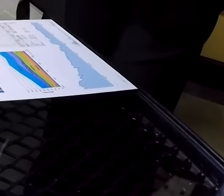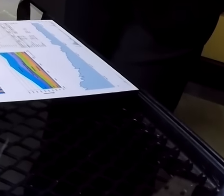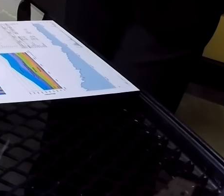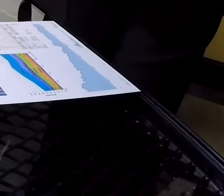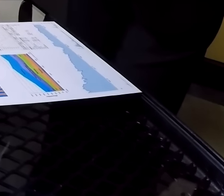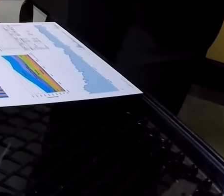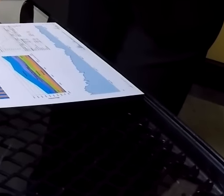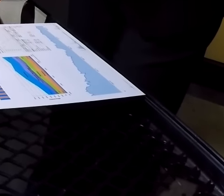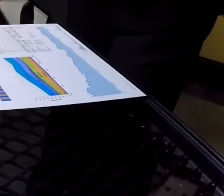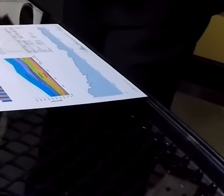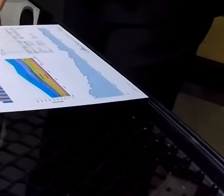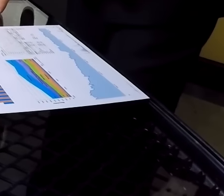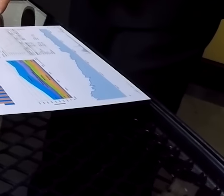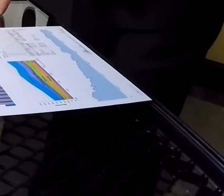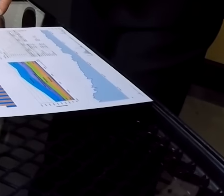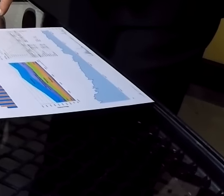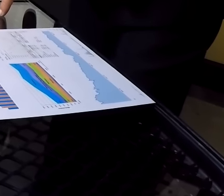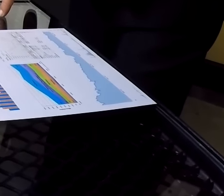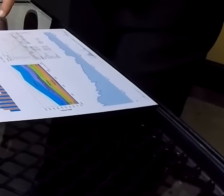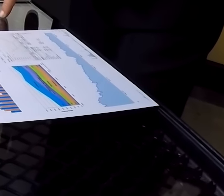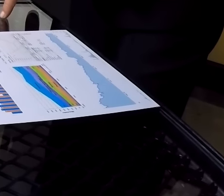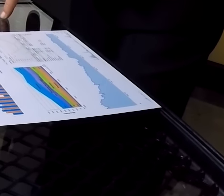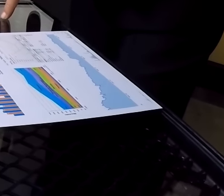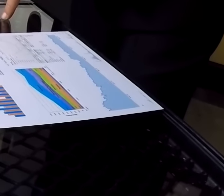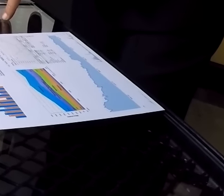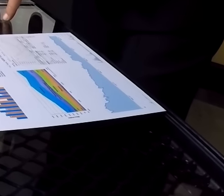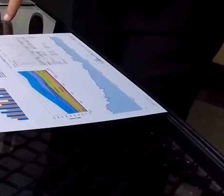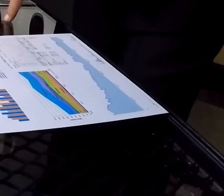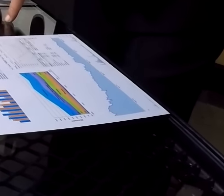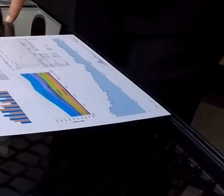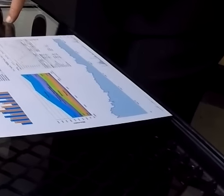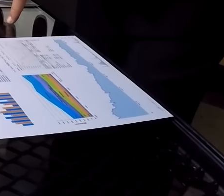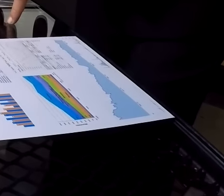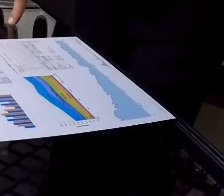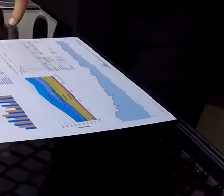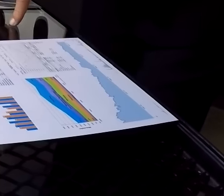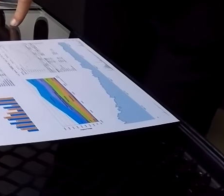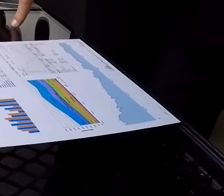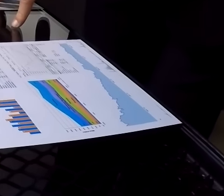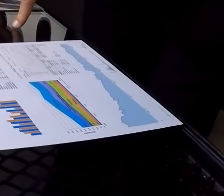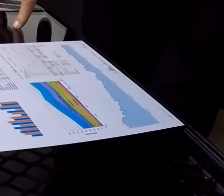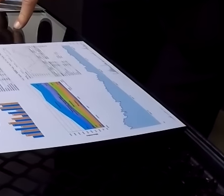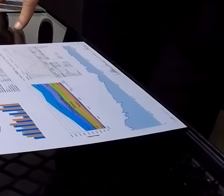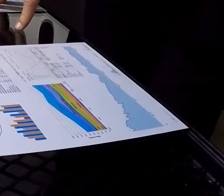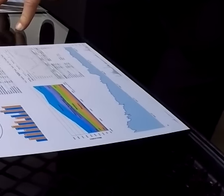su plan no era la eficiencia, era el remate. Su meta no era el progreso, era el saqueo.